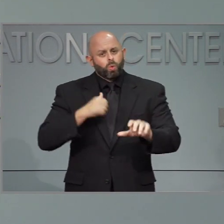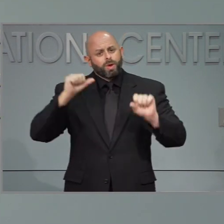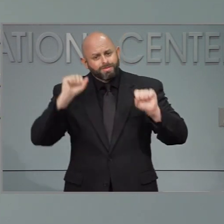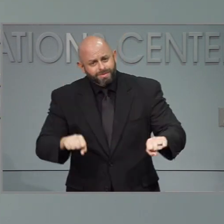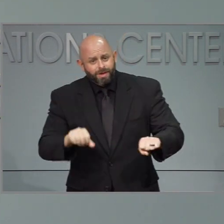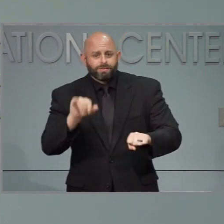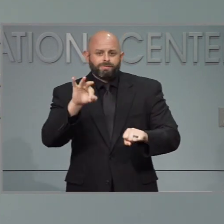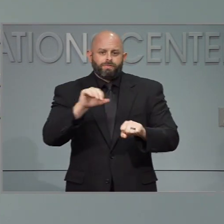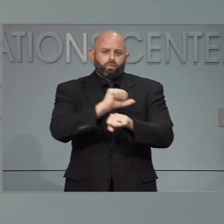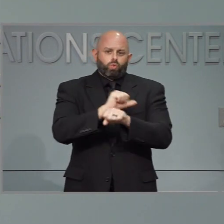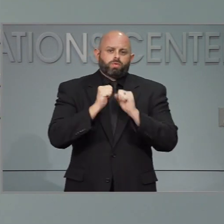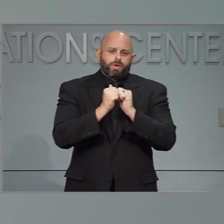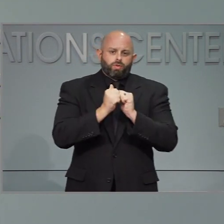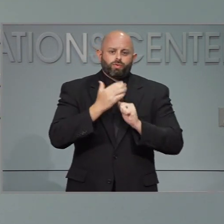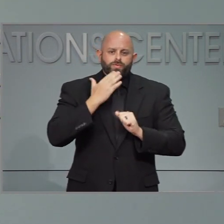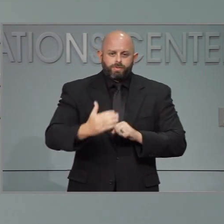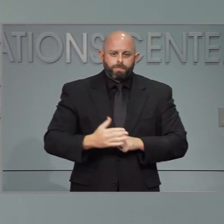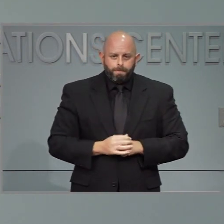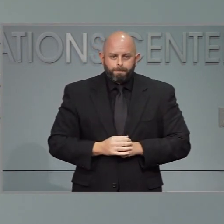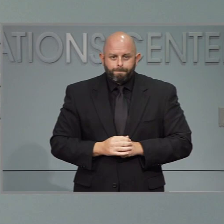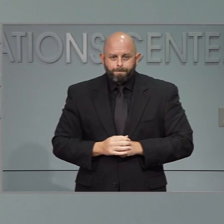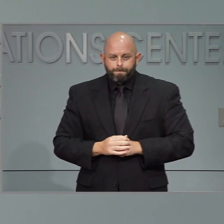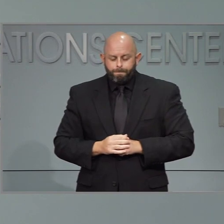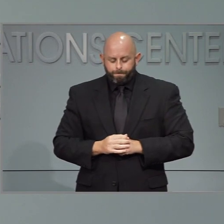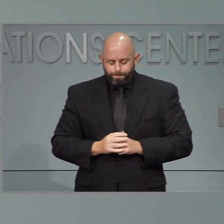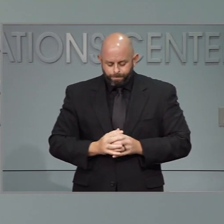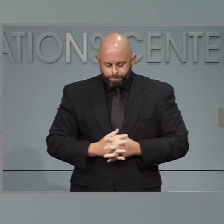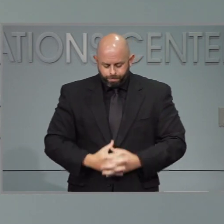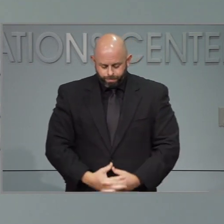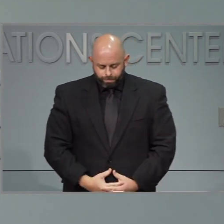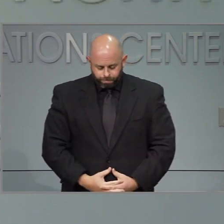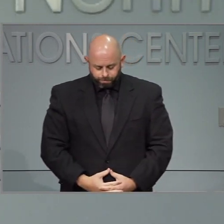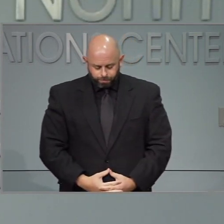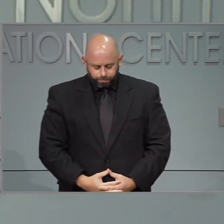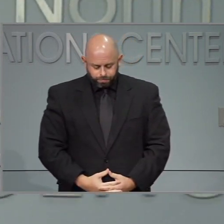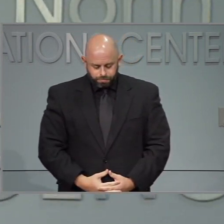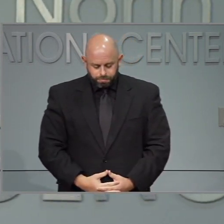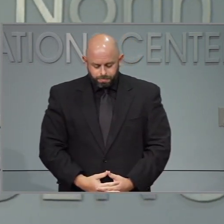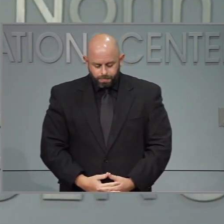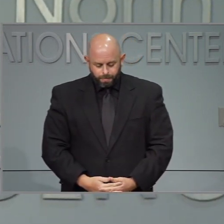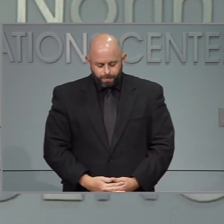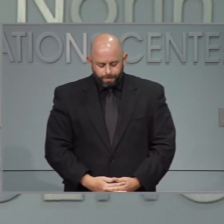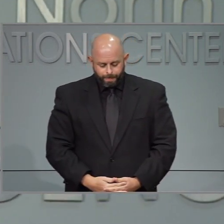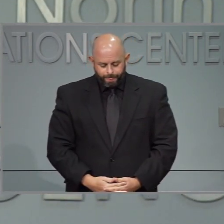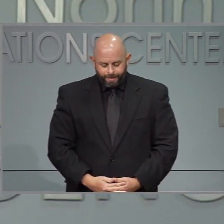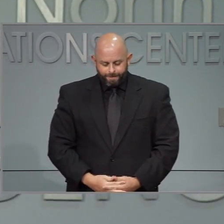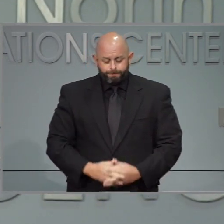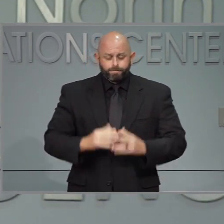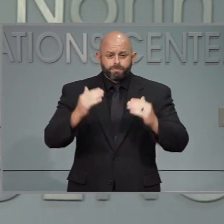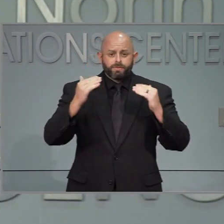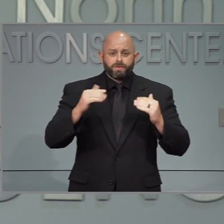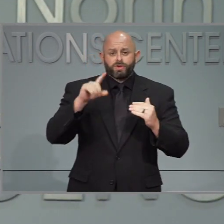progresar y reducir la tres en la transmisión del virus, clases.